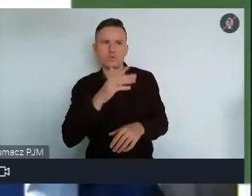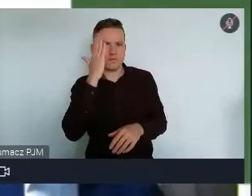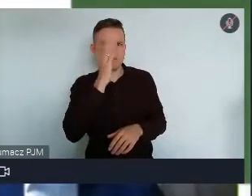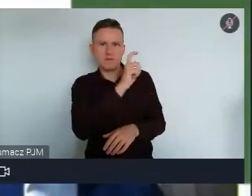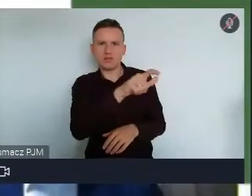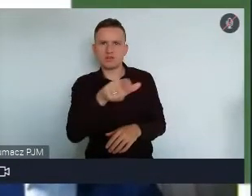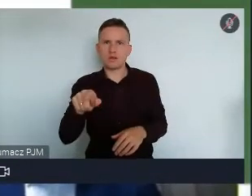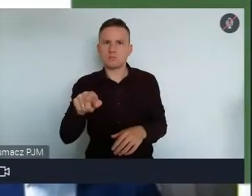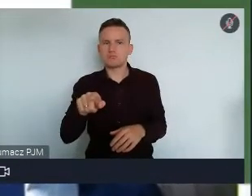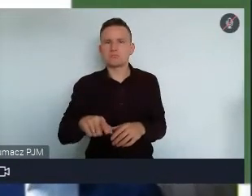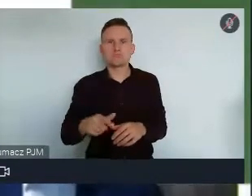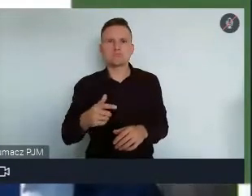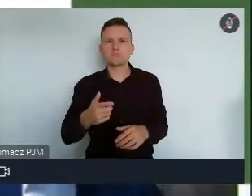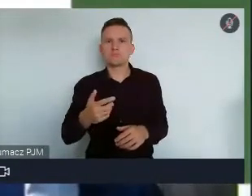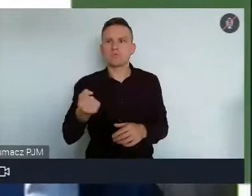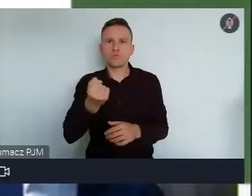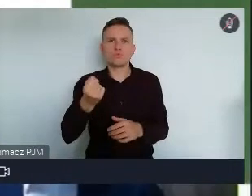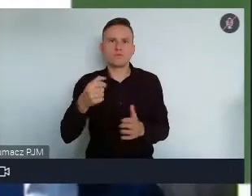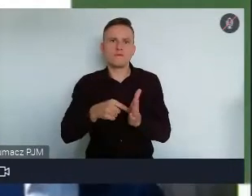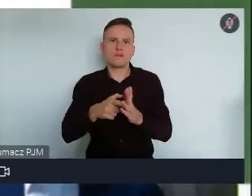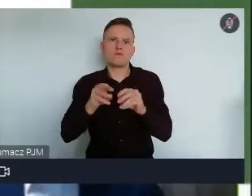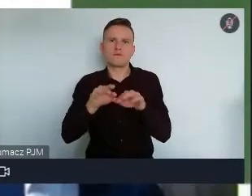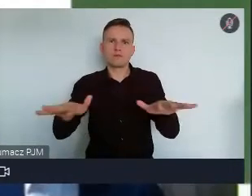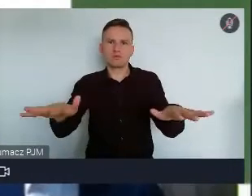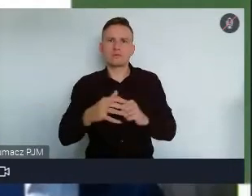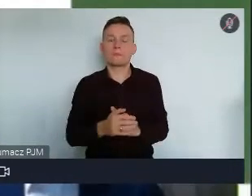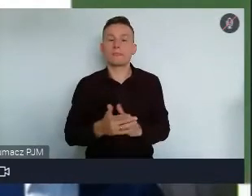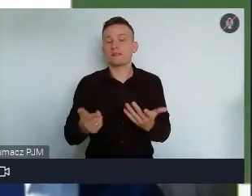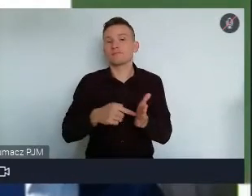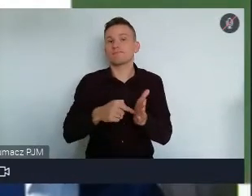Na bieżąco Płock zaczyna się mocno zazieleniać